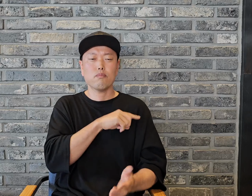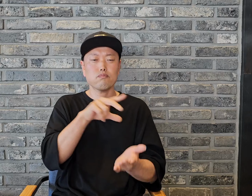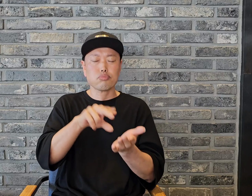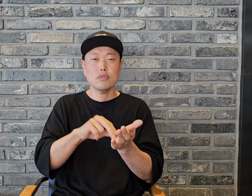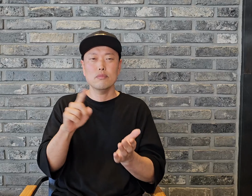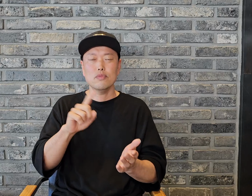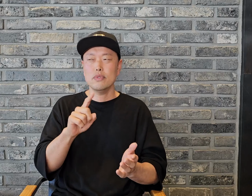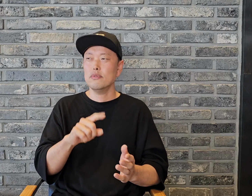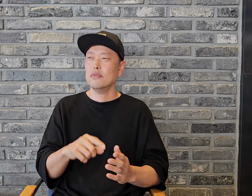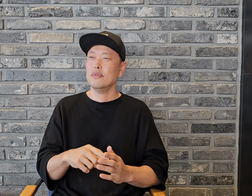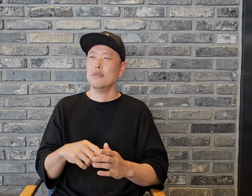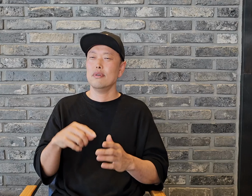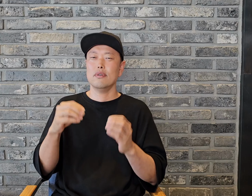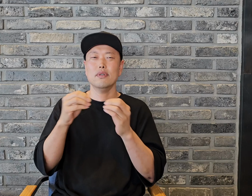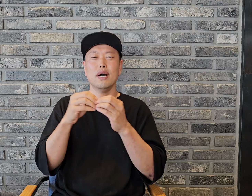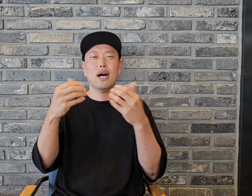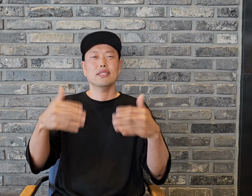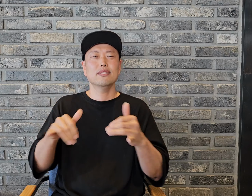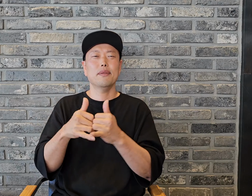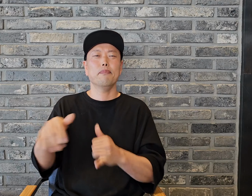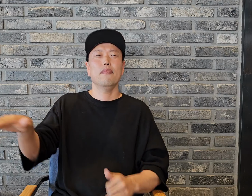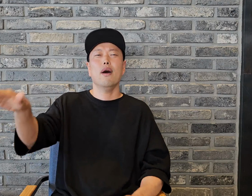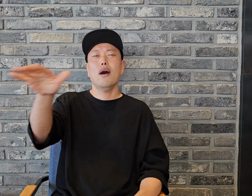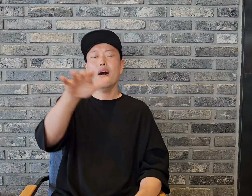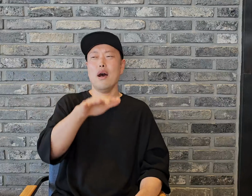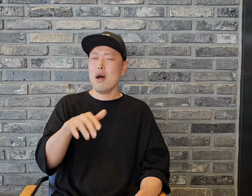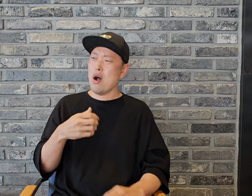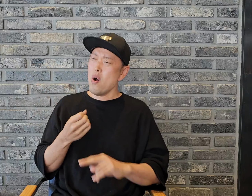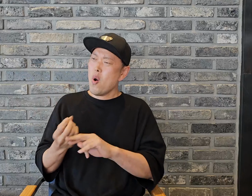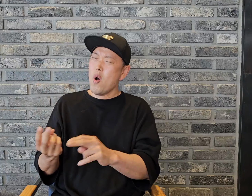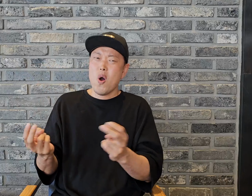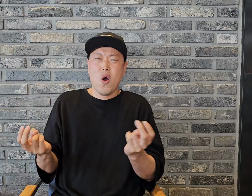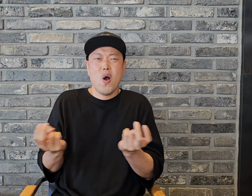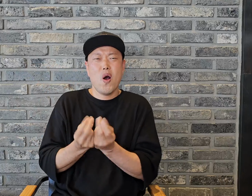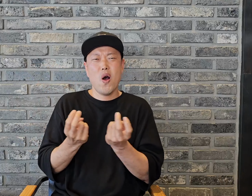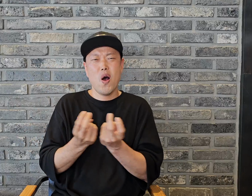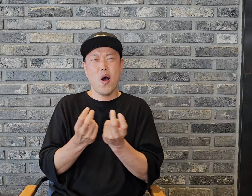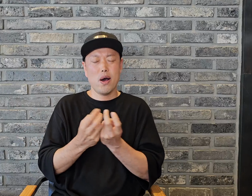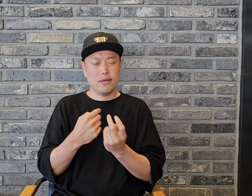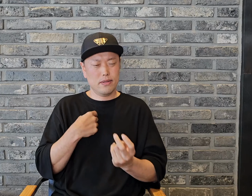El problema es que resumo el contenido mientras pienso detenidamente en cómo transmitirlo a las personas sordas